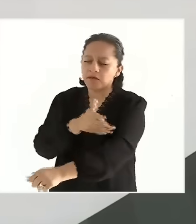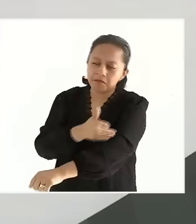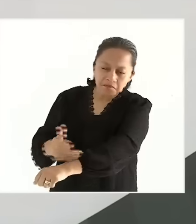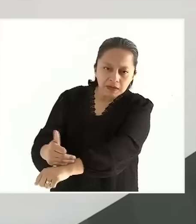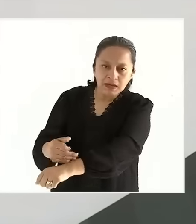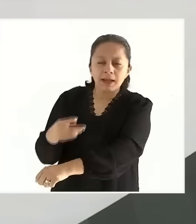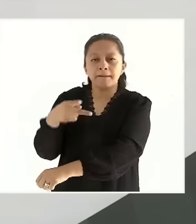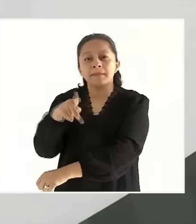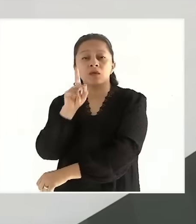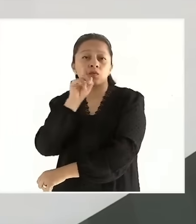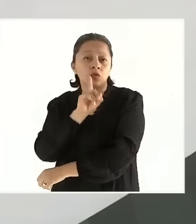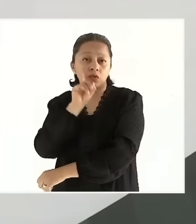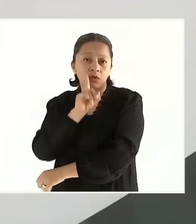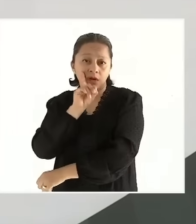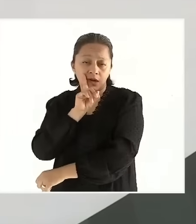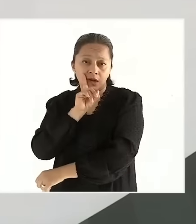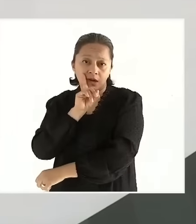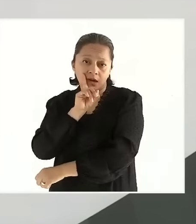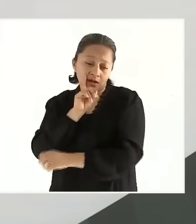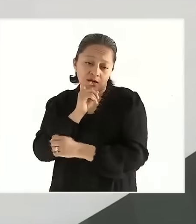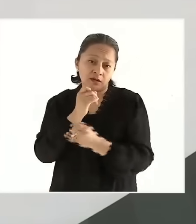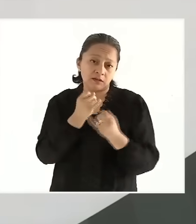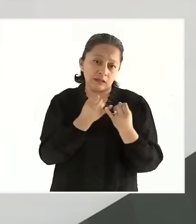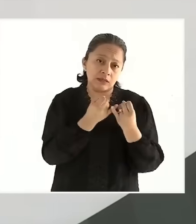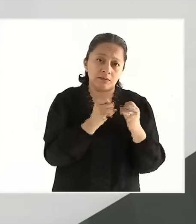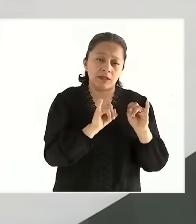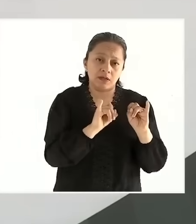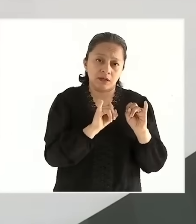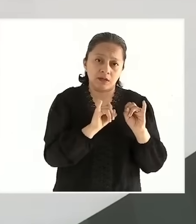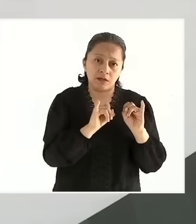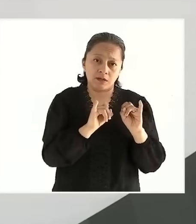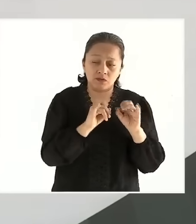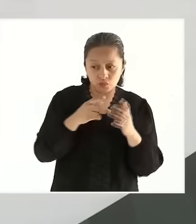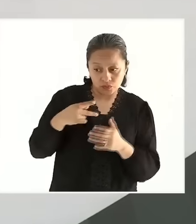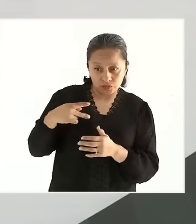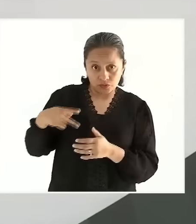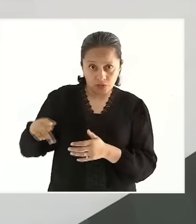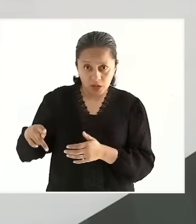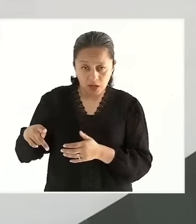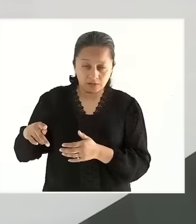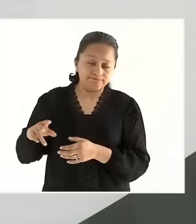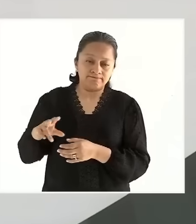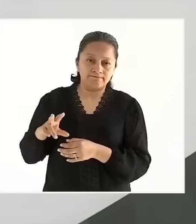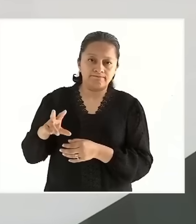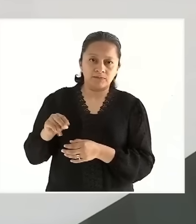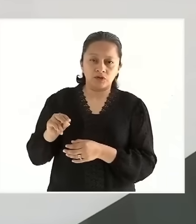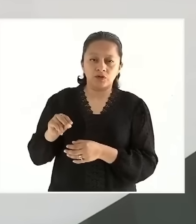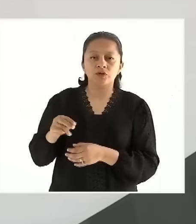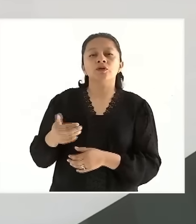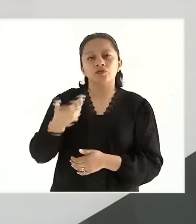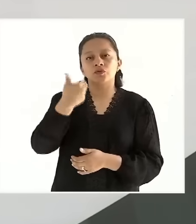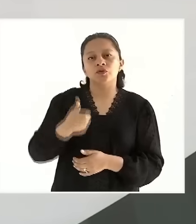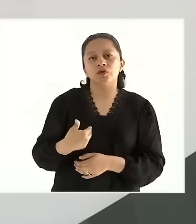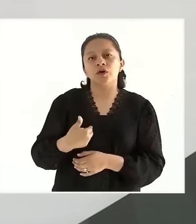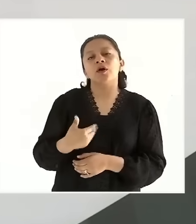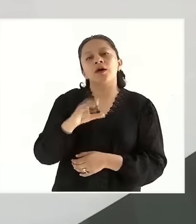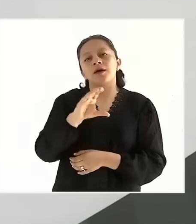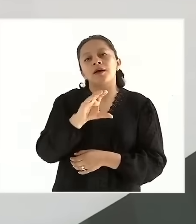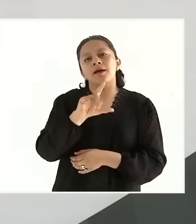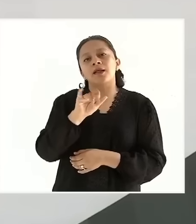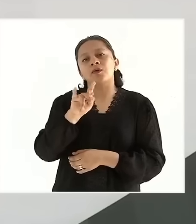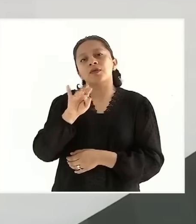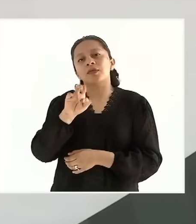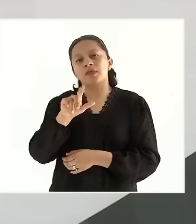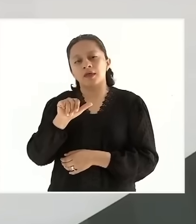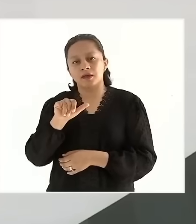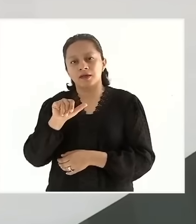pero las mujeres no somos de nadie. Por eso yo soy Claudia Shane Bonpardo, mis dos apellidos.